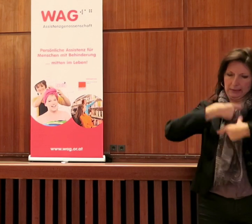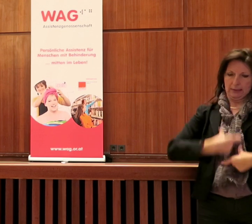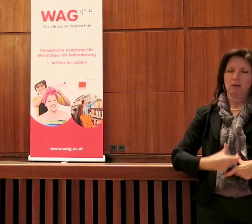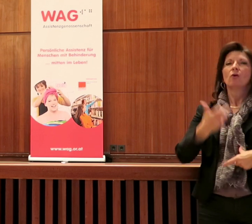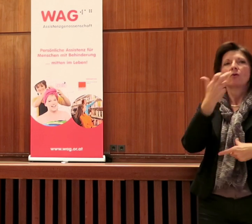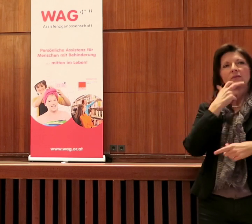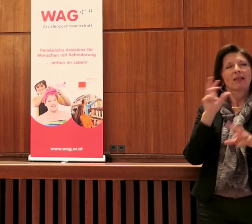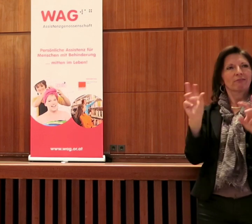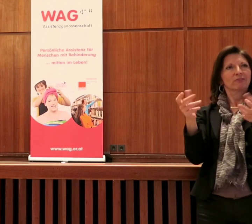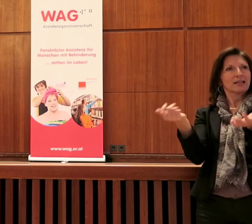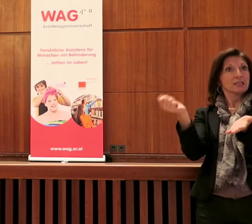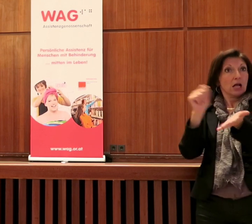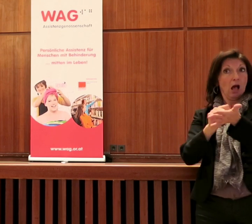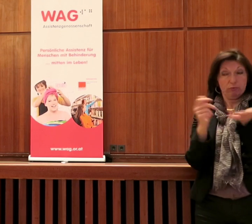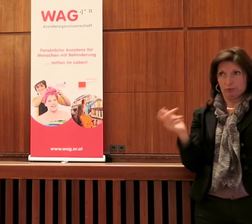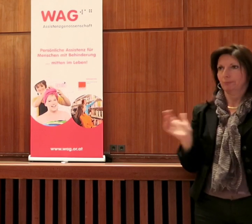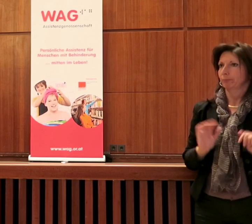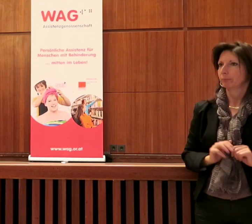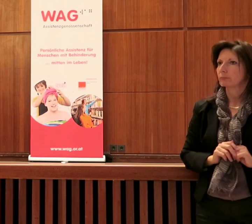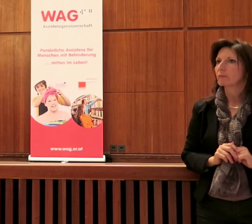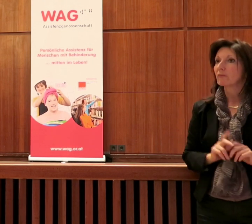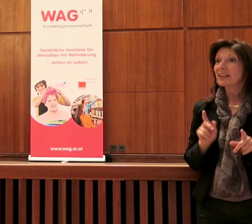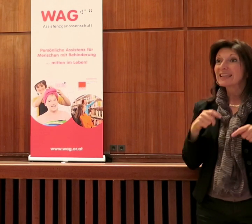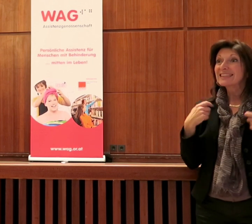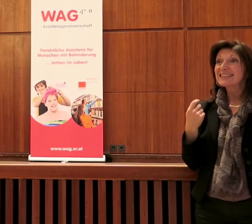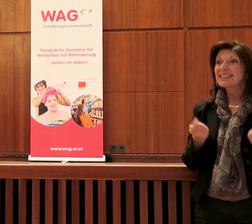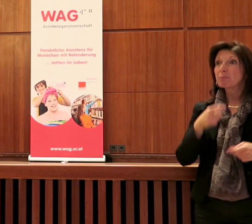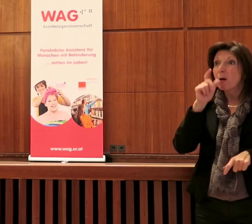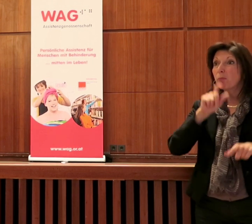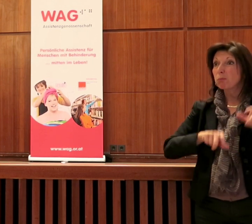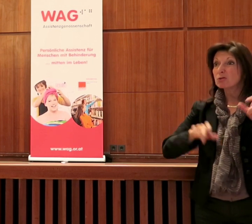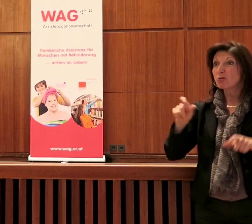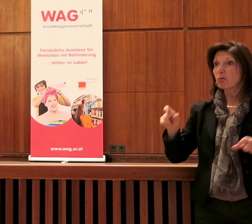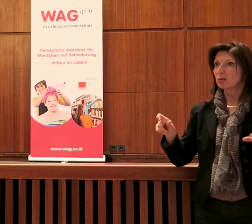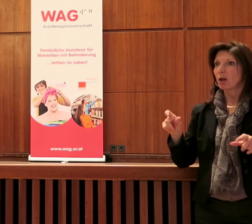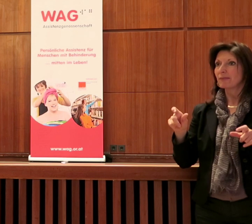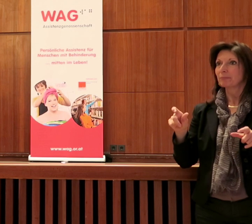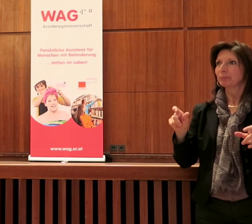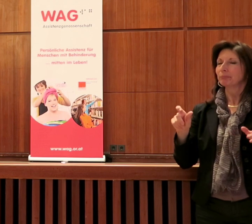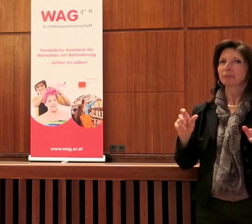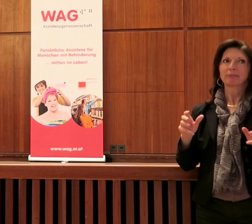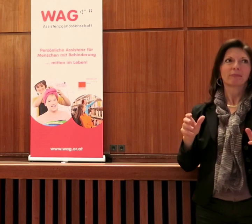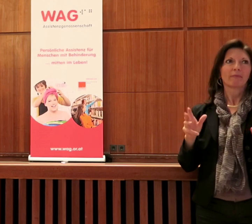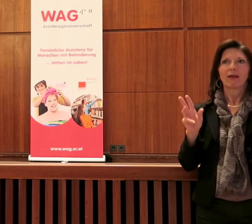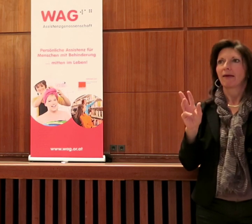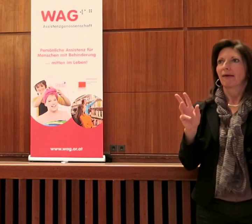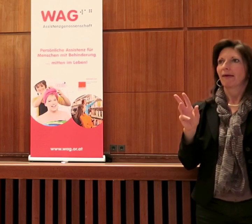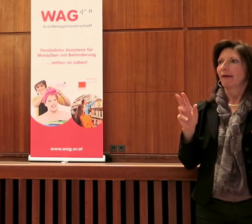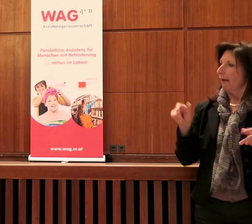Manche Leut haben dann wirklich ein Problem, das Wort "Sehen" in den Mund zu nehmen, wenn sie mit einem Blinden reden. Ja?